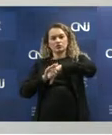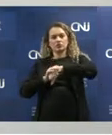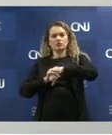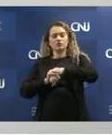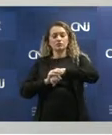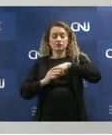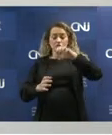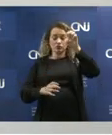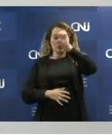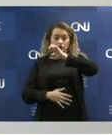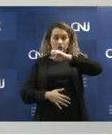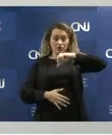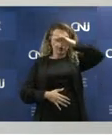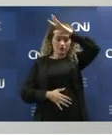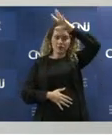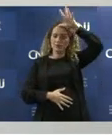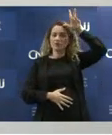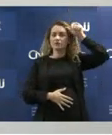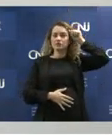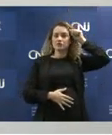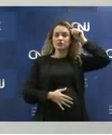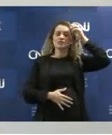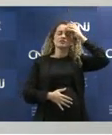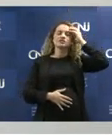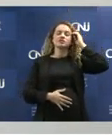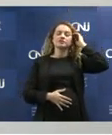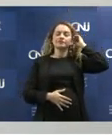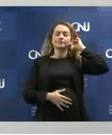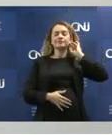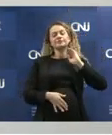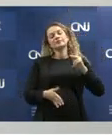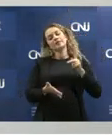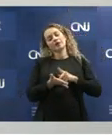do Estado do Amazonas, a que na verdade